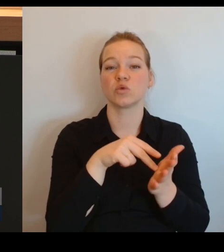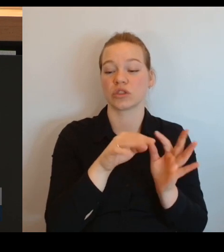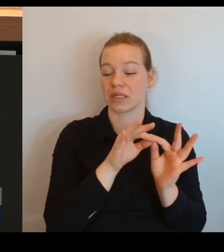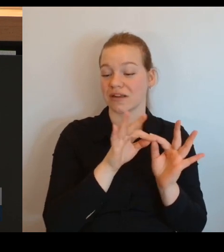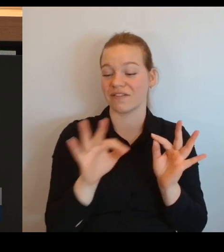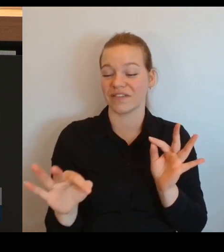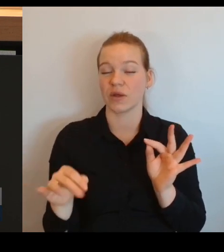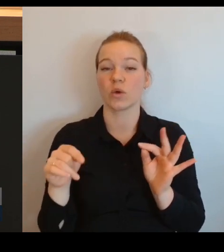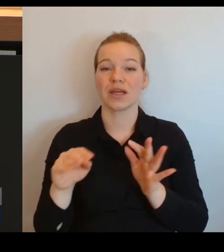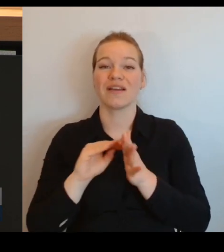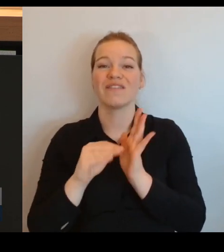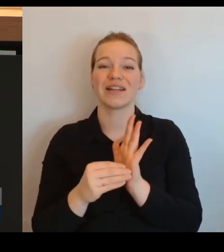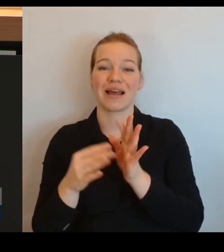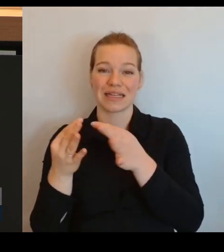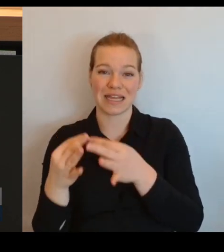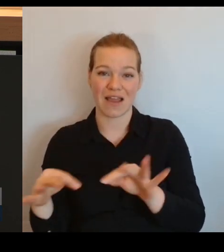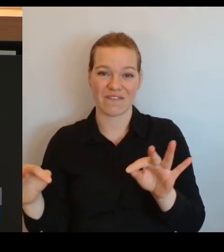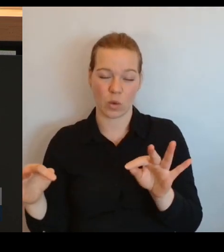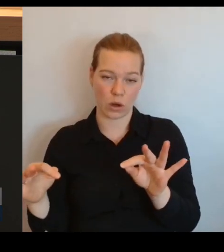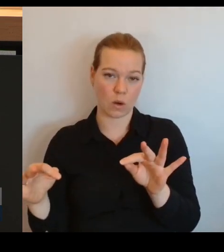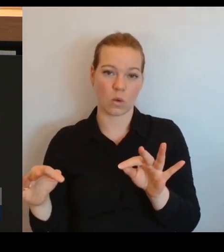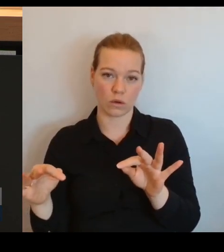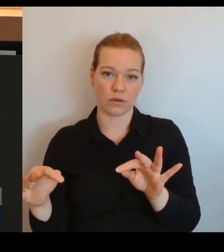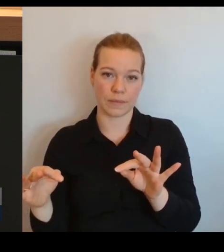Geschäfte und vor allem auch für die Erbringung der Verkehrsleistungen.